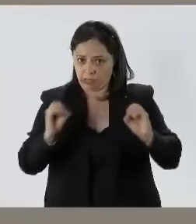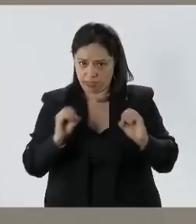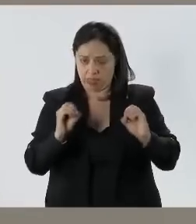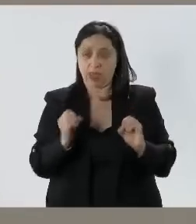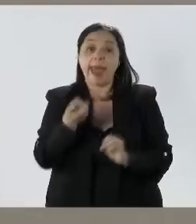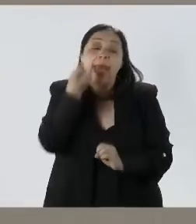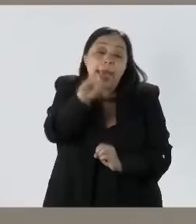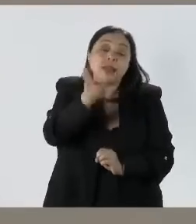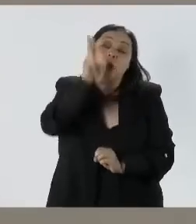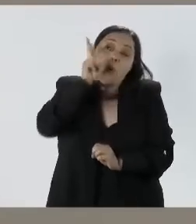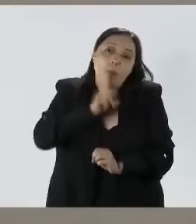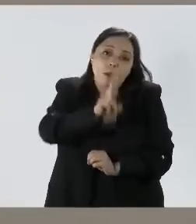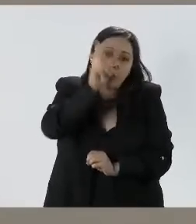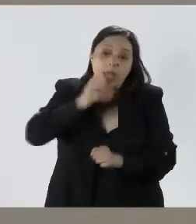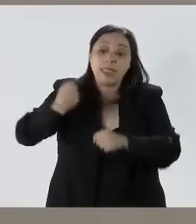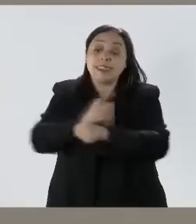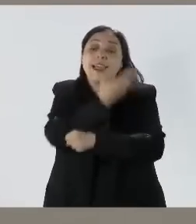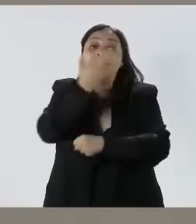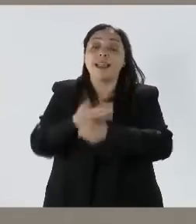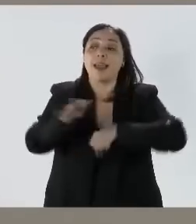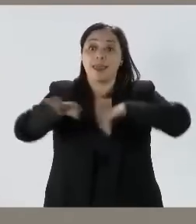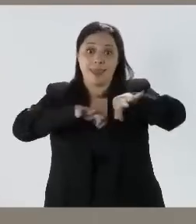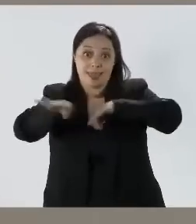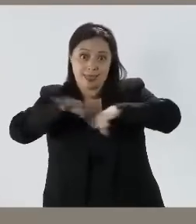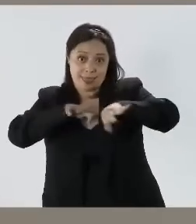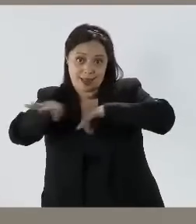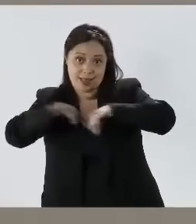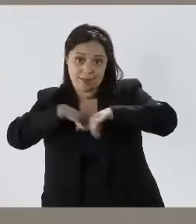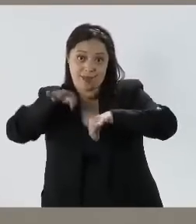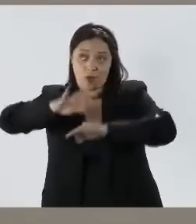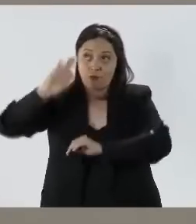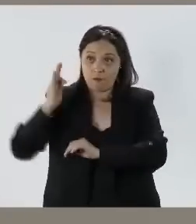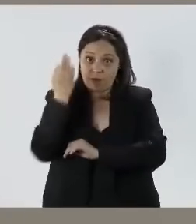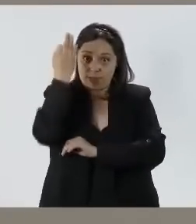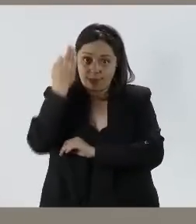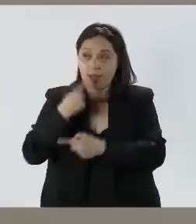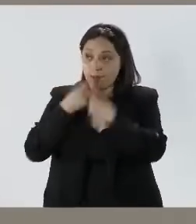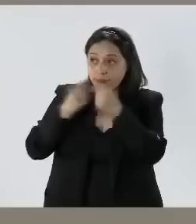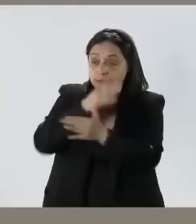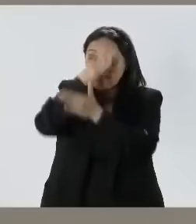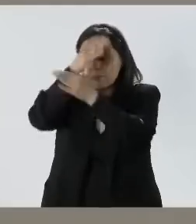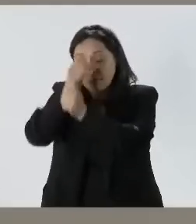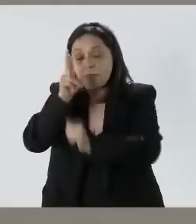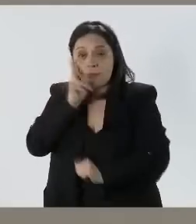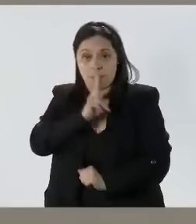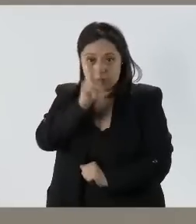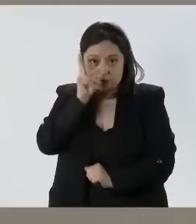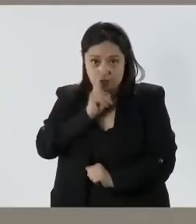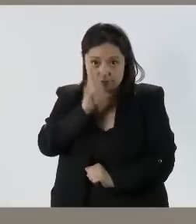de la Secretaría del trabajo del Gobierno Federal y la primera de estas escuelas la